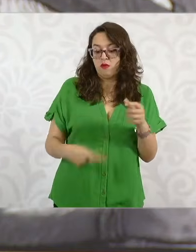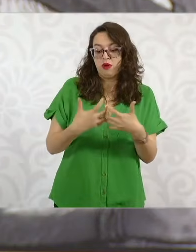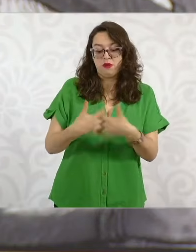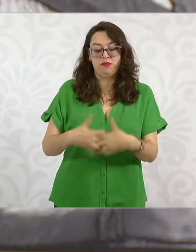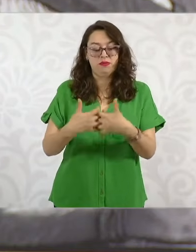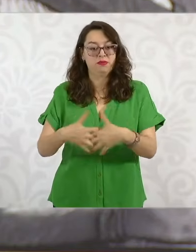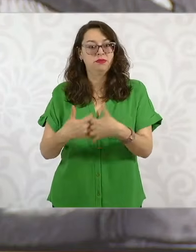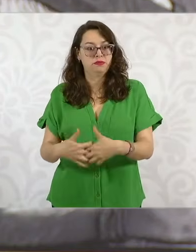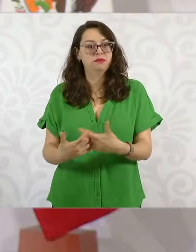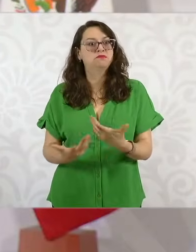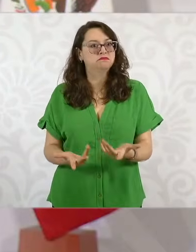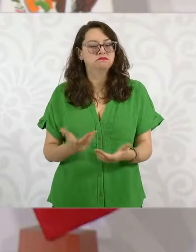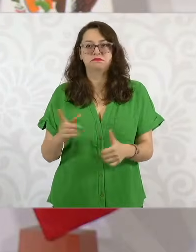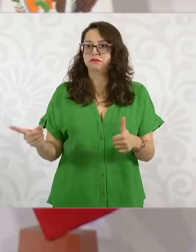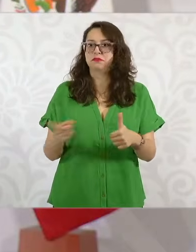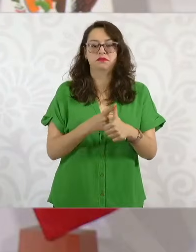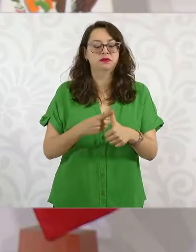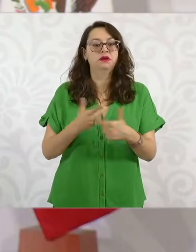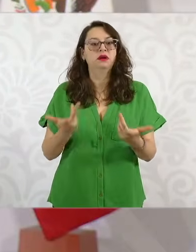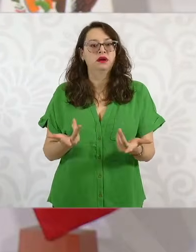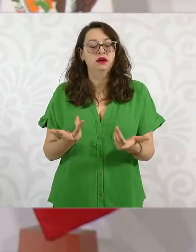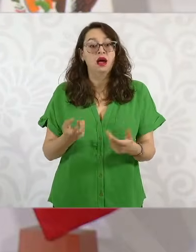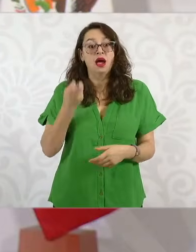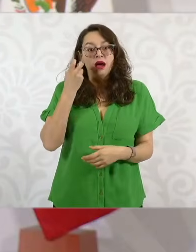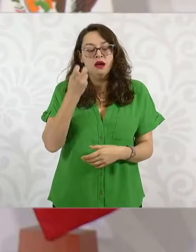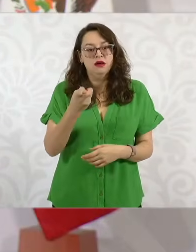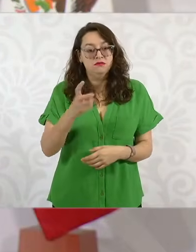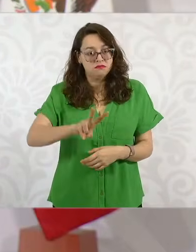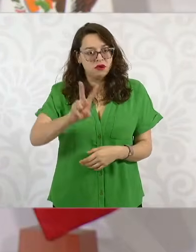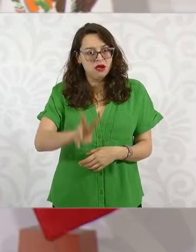de nuestra empresa. Y esto refleja la confianza que tenemos en el talento,